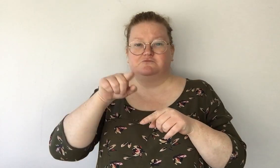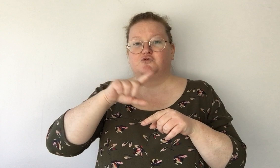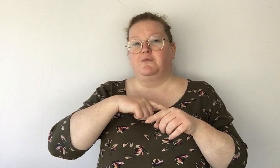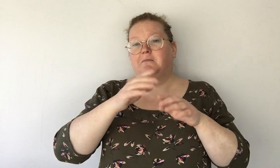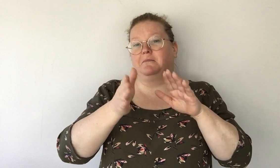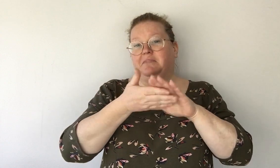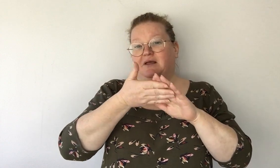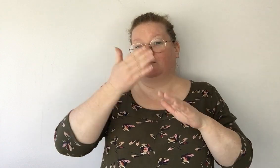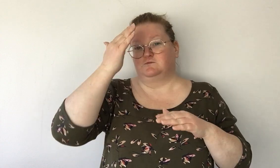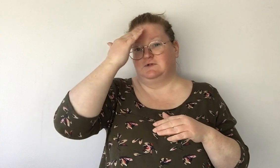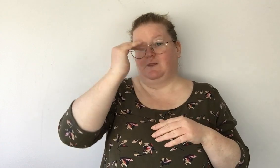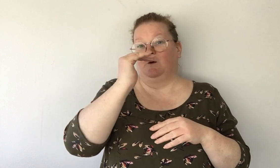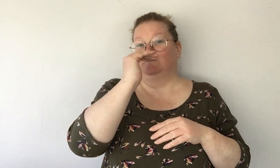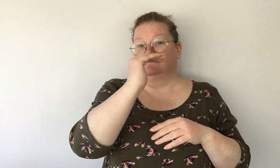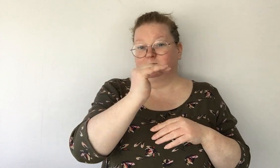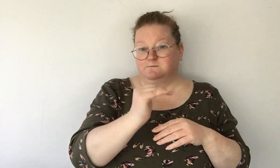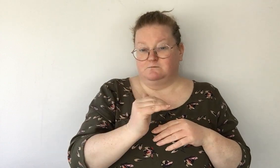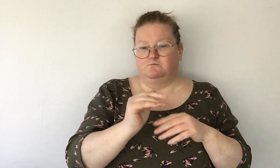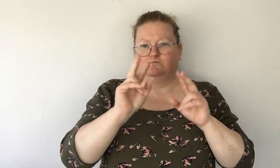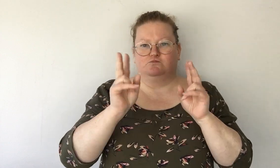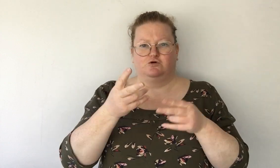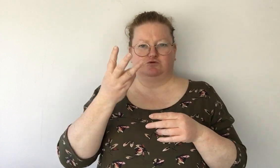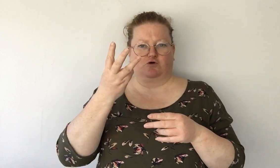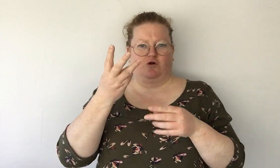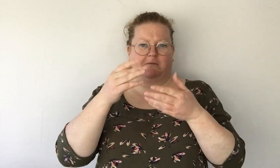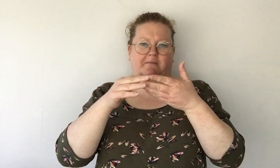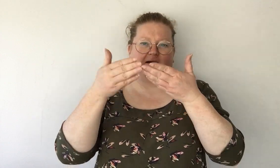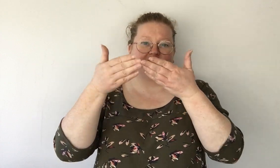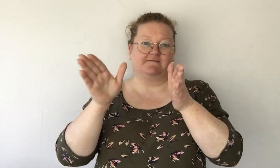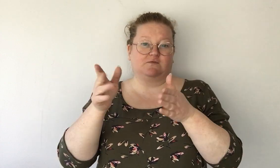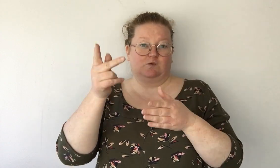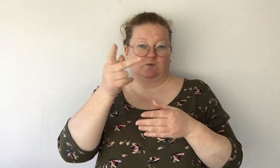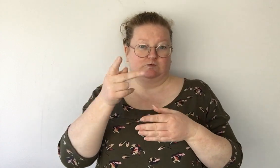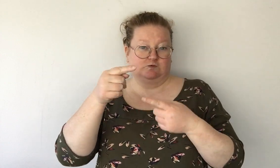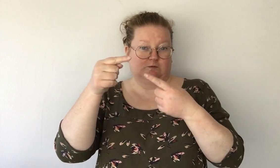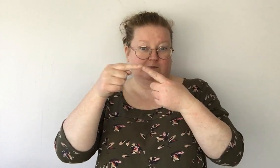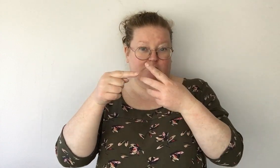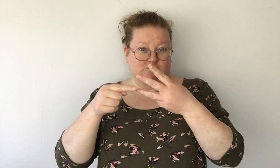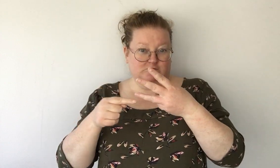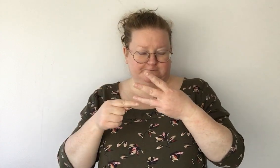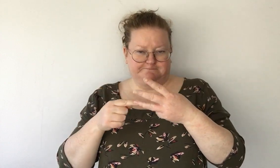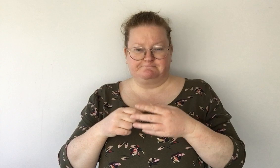jossa kysytään perustietojasi sekä kolme avointa kysymystä.